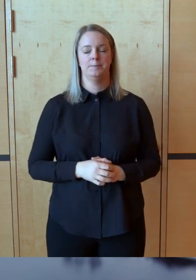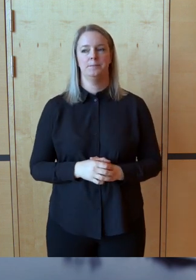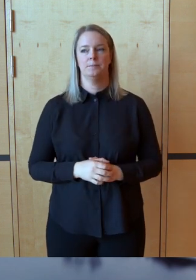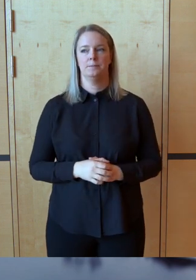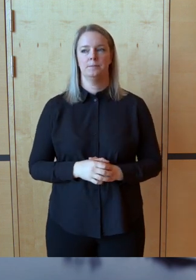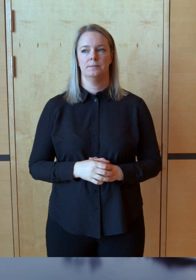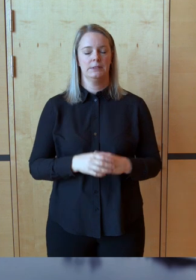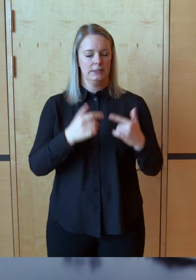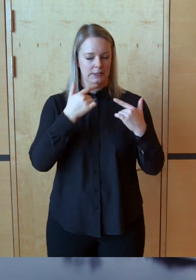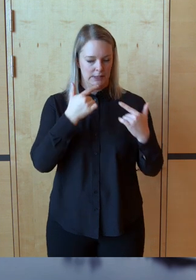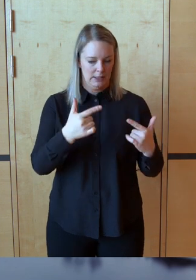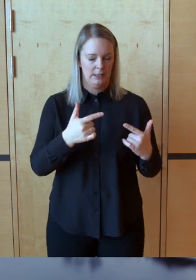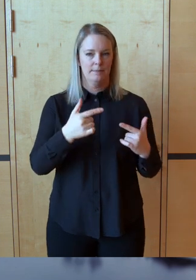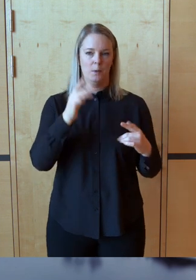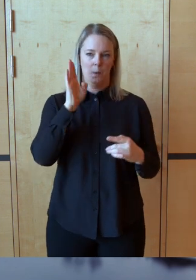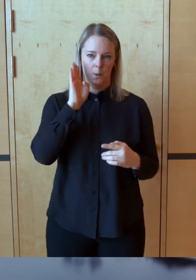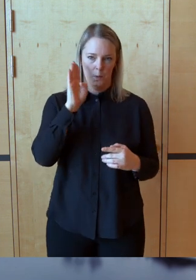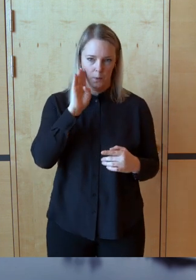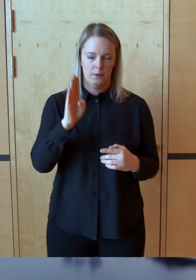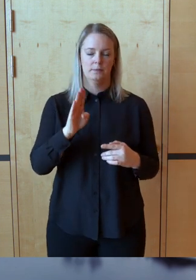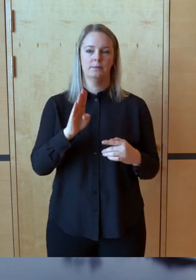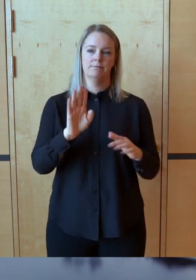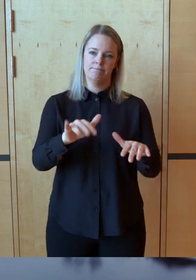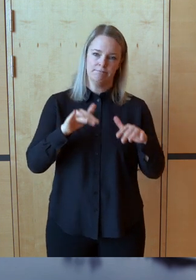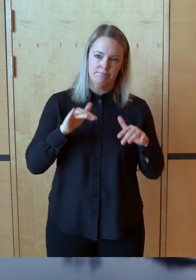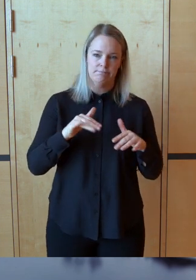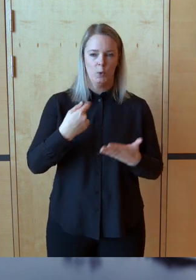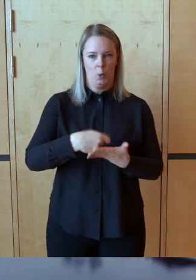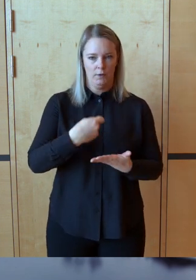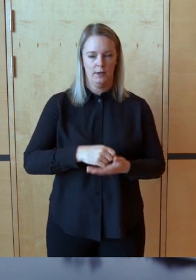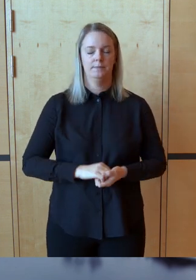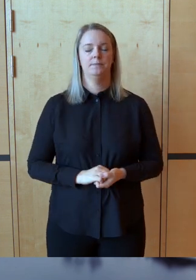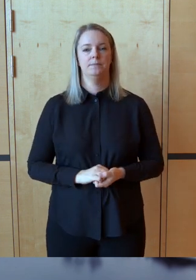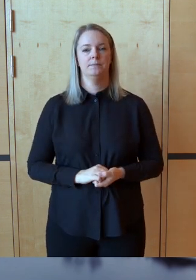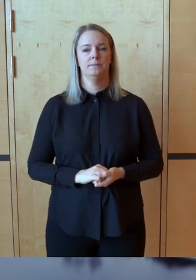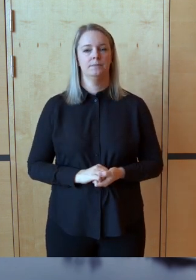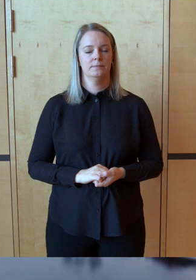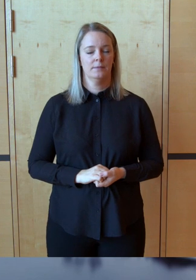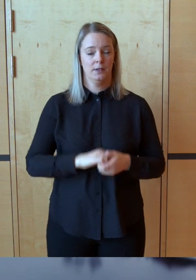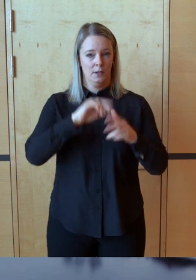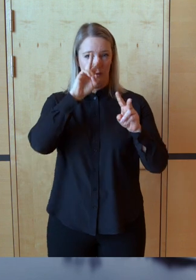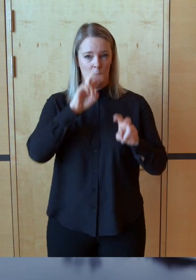Tack så mycket lyssnar Utredningar